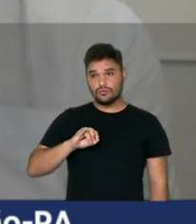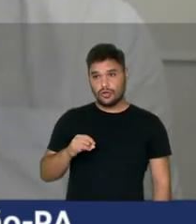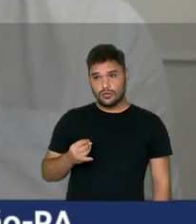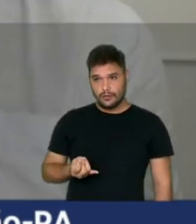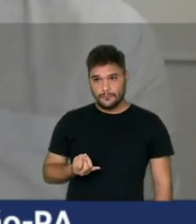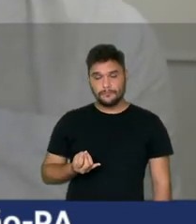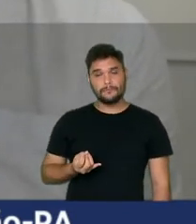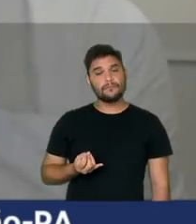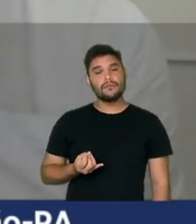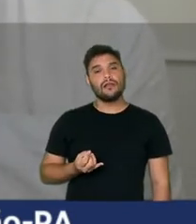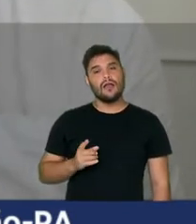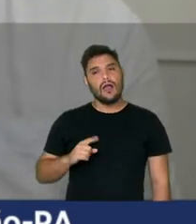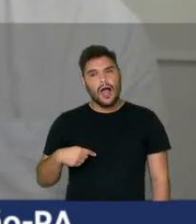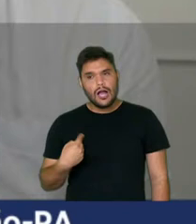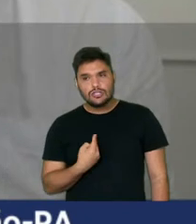LEI, 3285 DE 2021 E NA COMISSÃO DE COMISSÃO DE